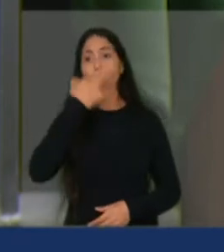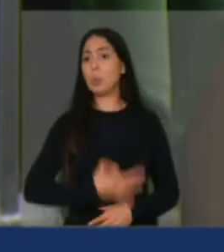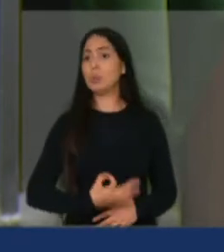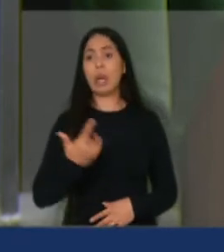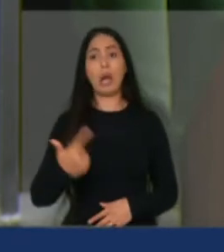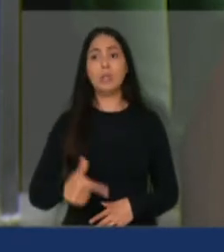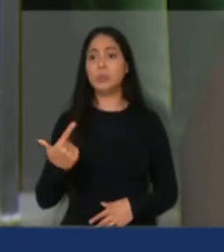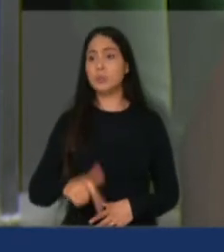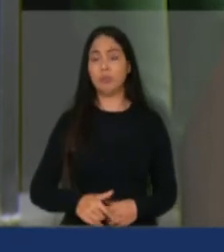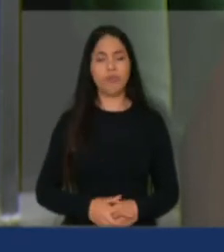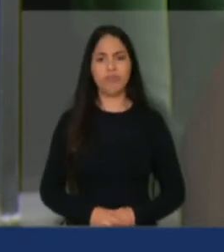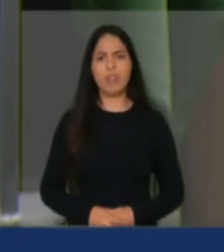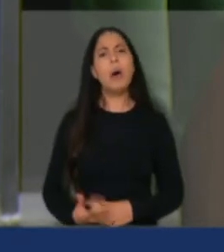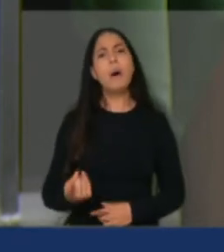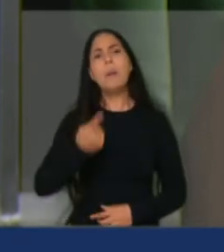PELA PRIMEIRA VEZ, O BRASIL SE TORNOU UM PAÍS GRANDE NO